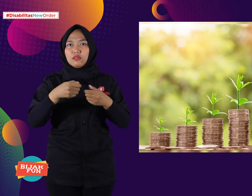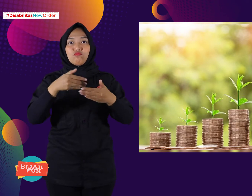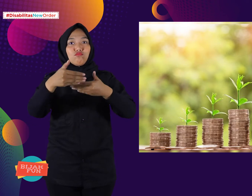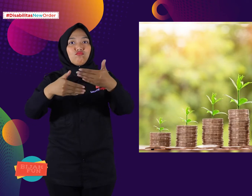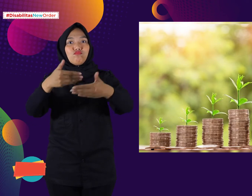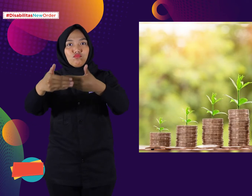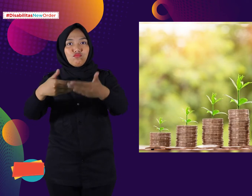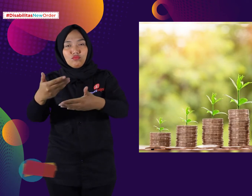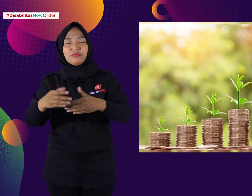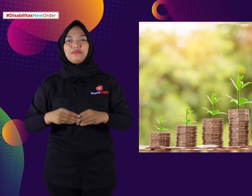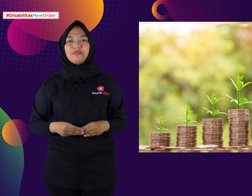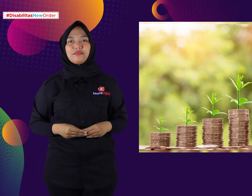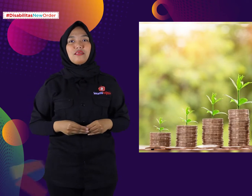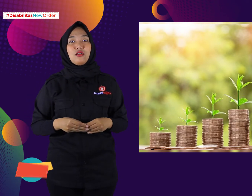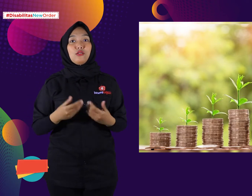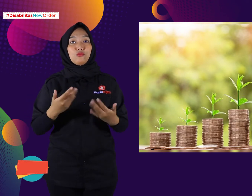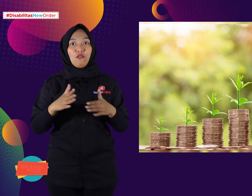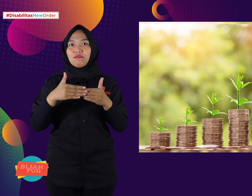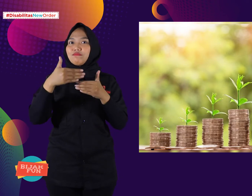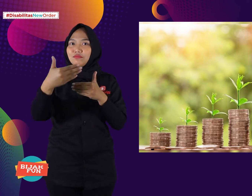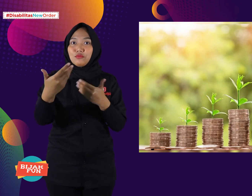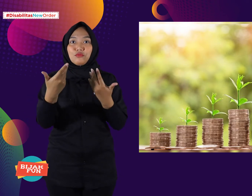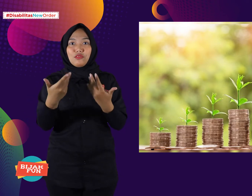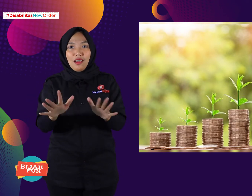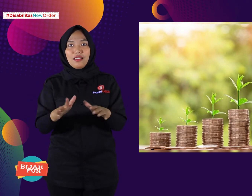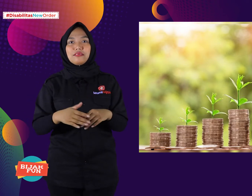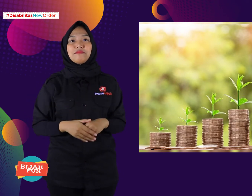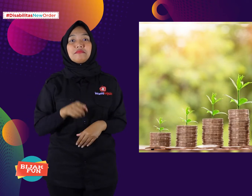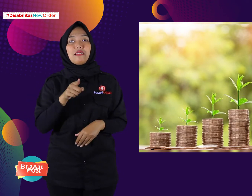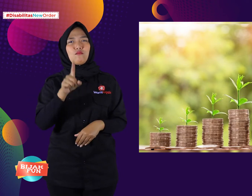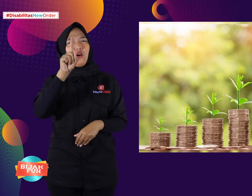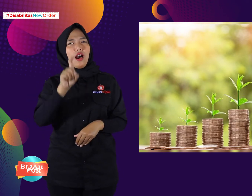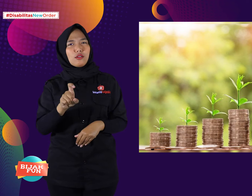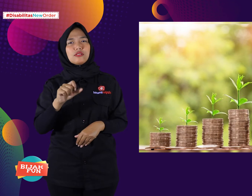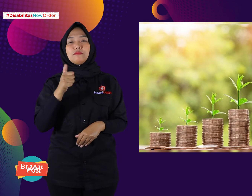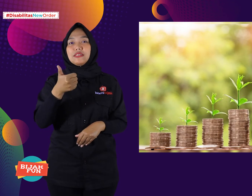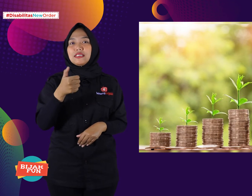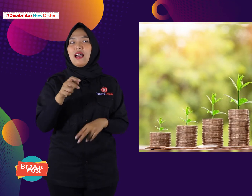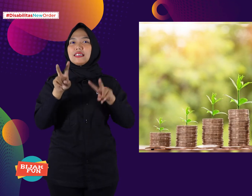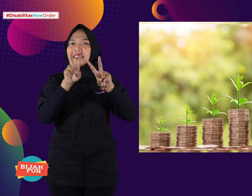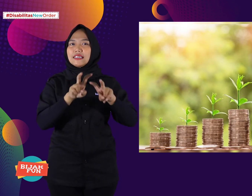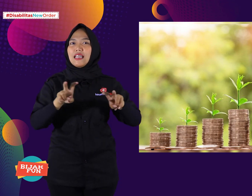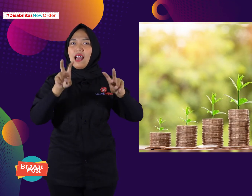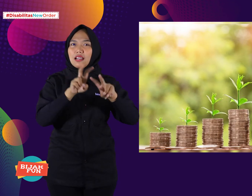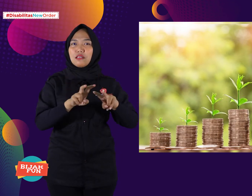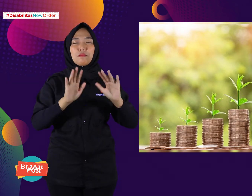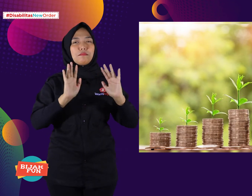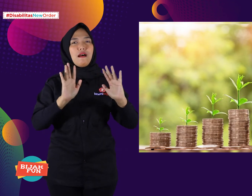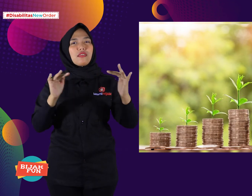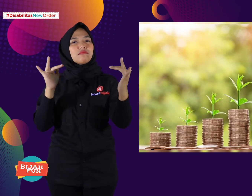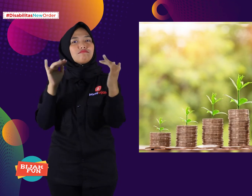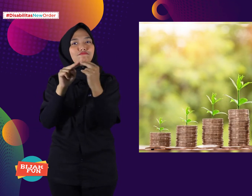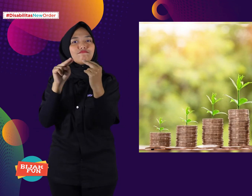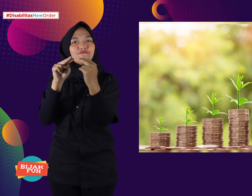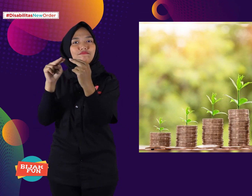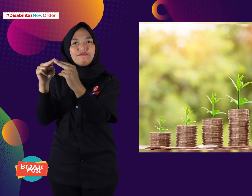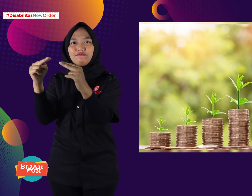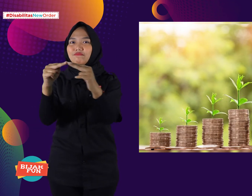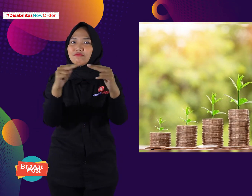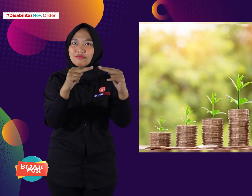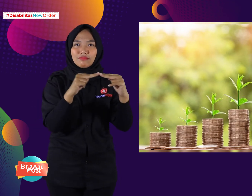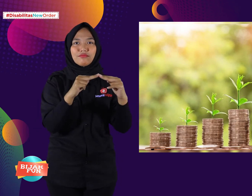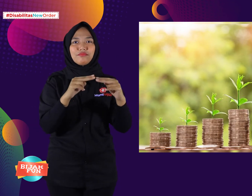selanjutnya kamu harus bisa mencari banyak jaringan.